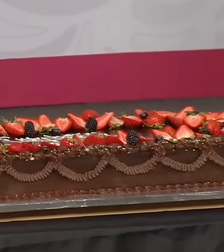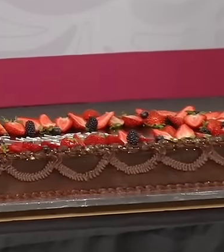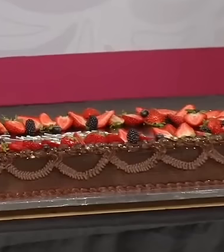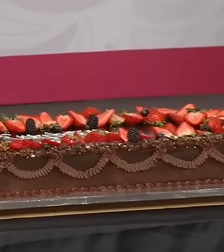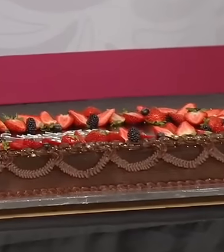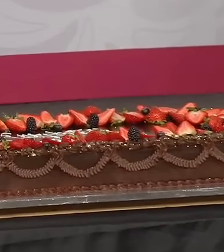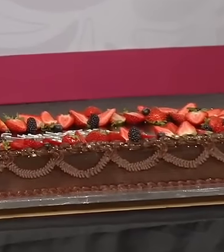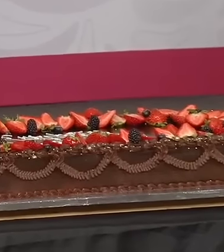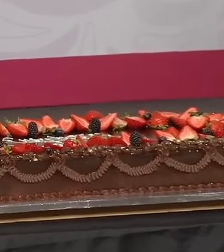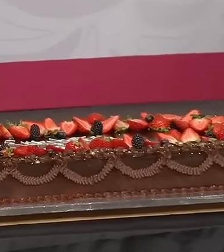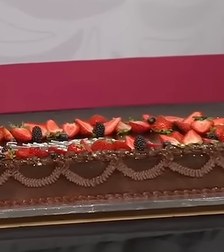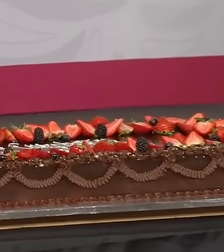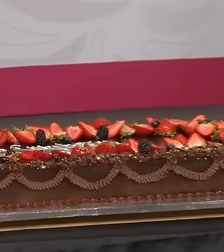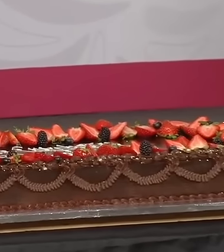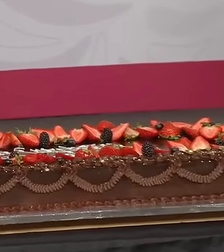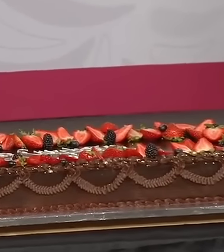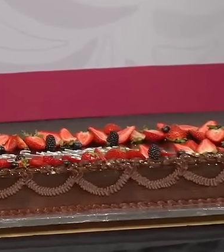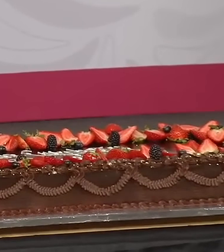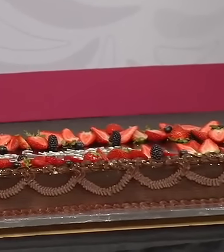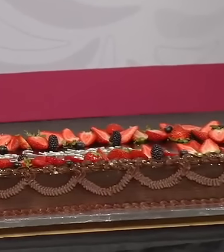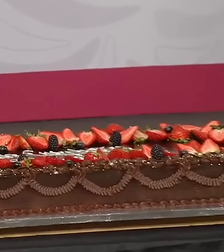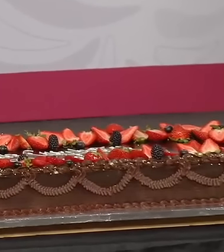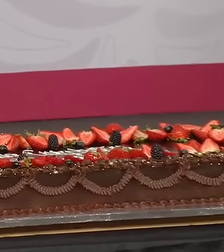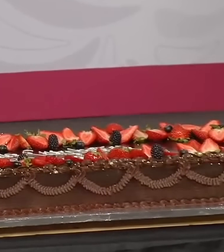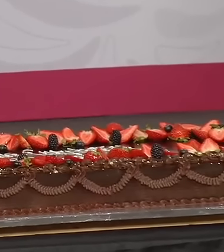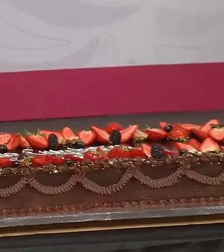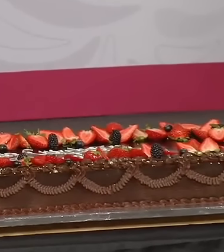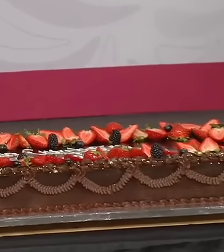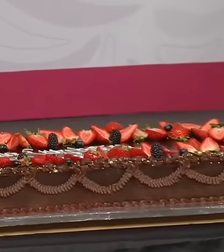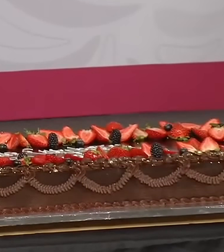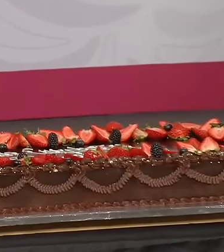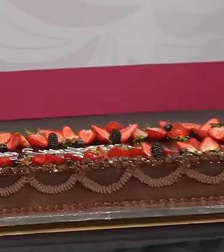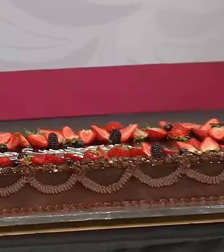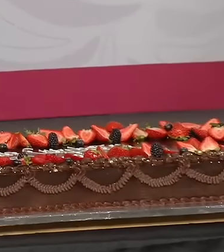rompiendo los protocolos para convivir con quienes la acompañan [música] día a día en su labor.